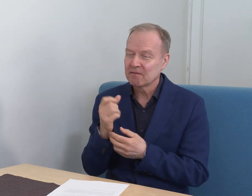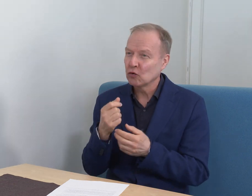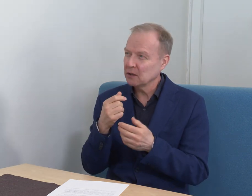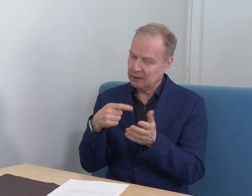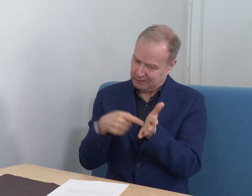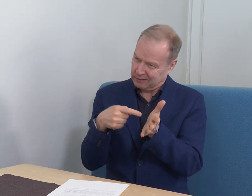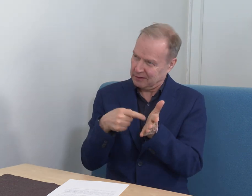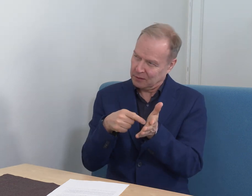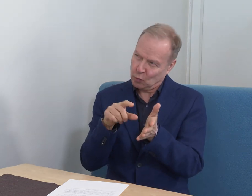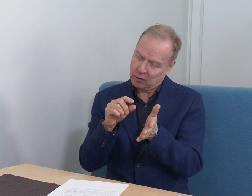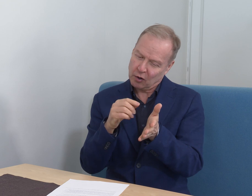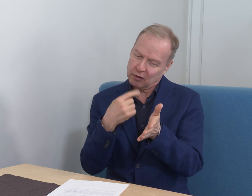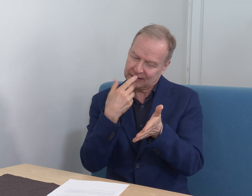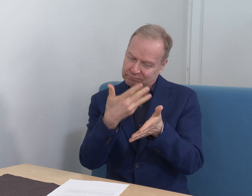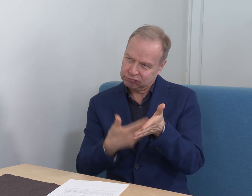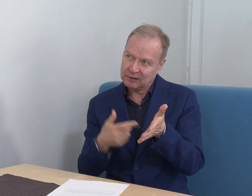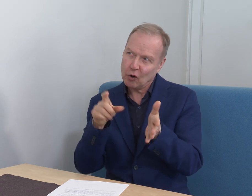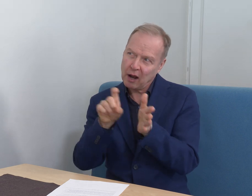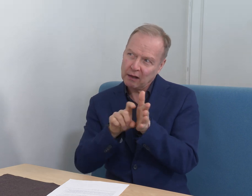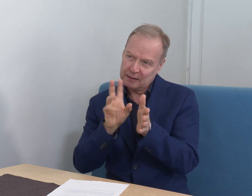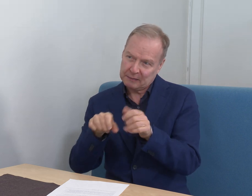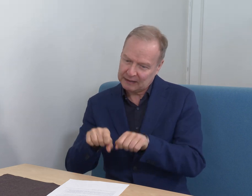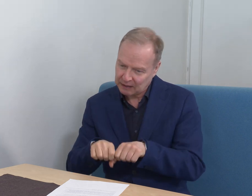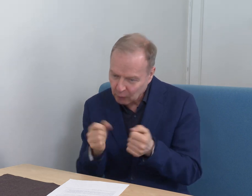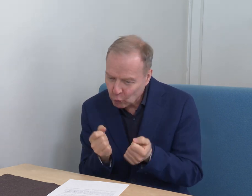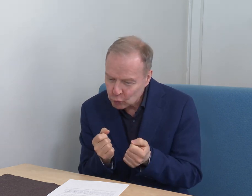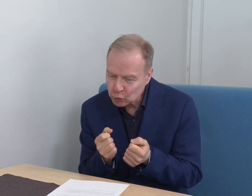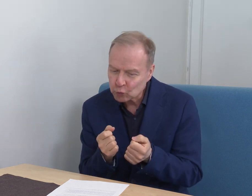joissa voi osoittaa, jos lakia on rikottu.